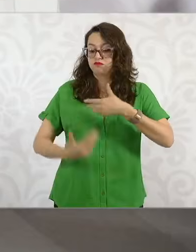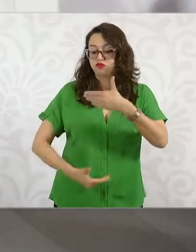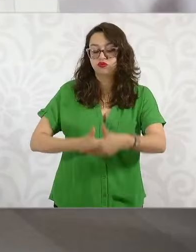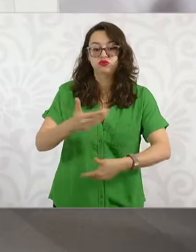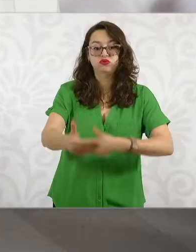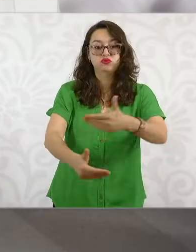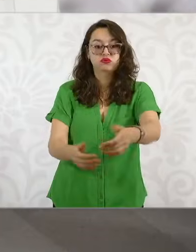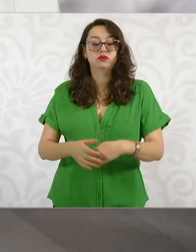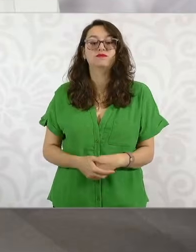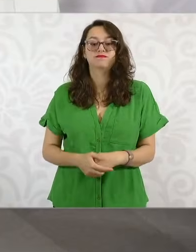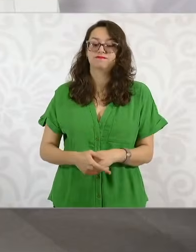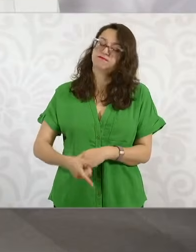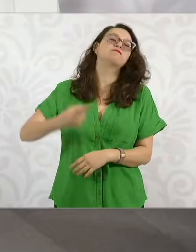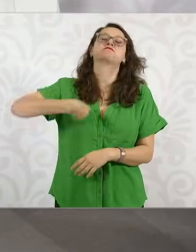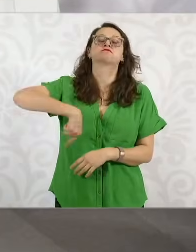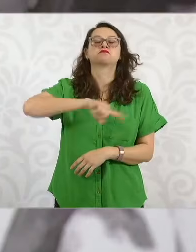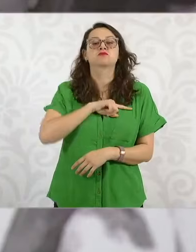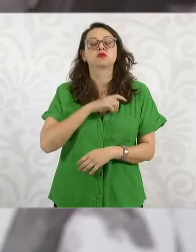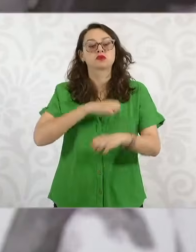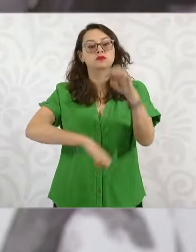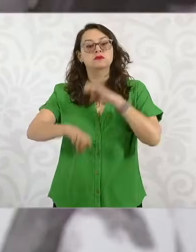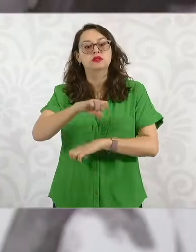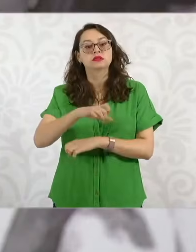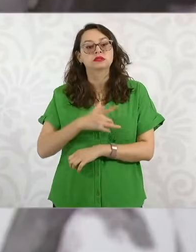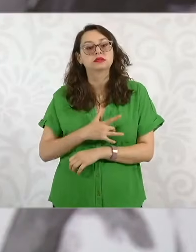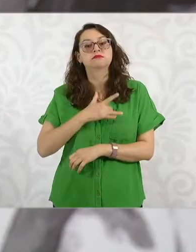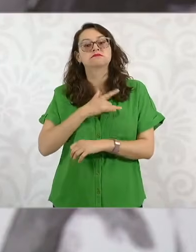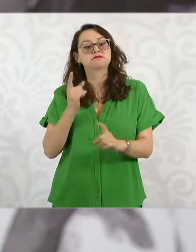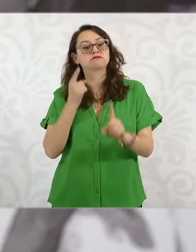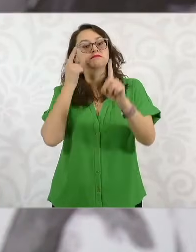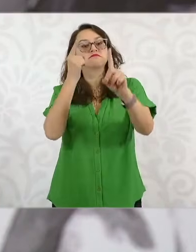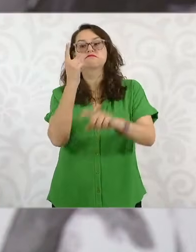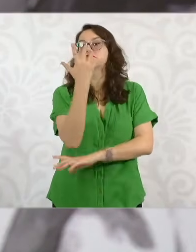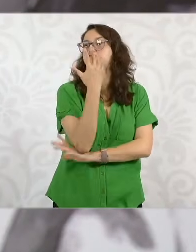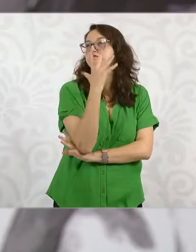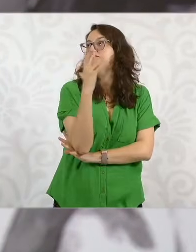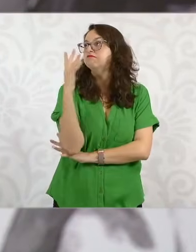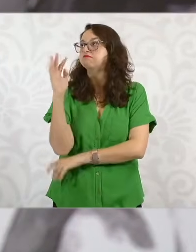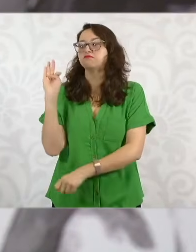Grupo Neolfarma, además tiene una clara vocación por el medio ambiente. Estamos